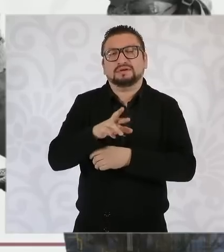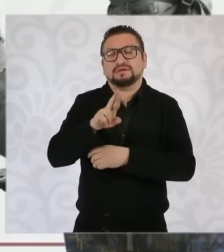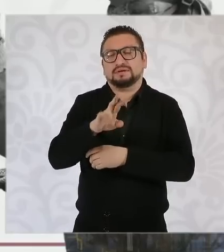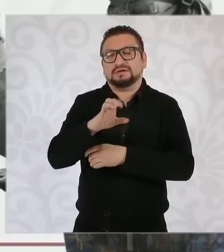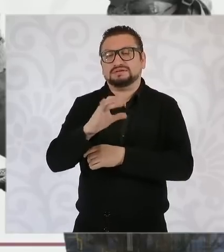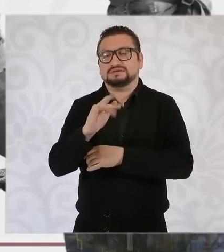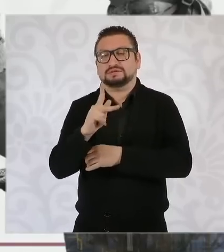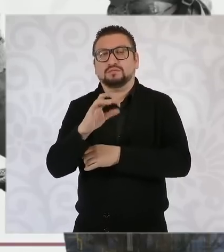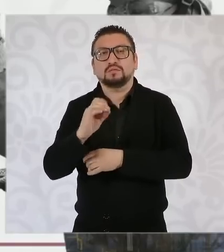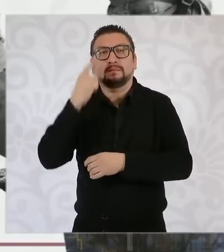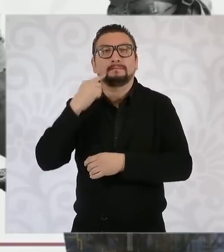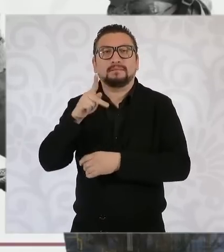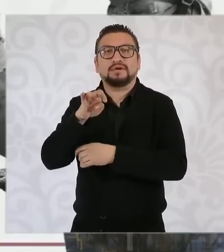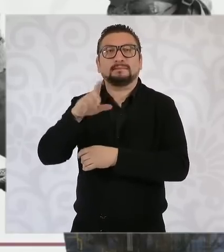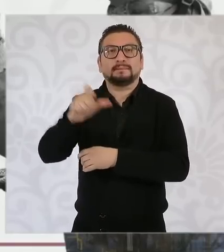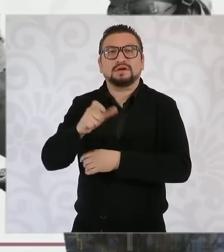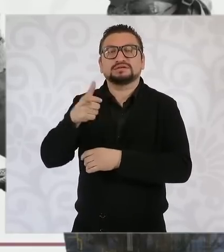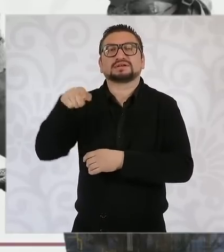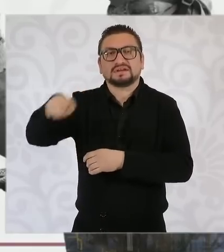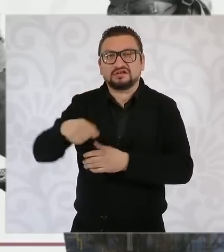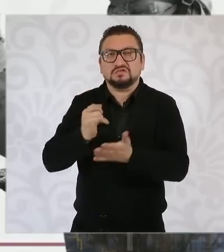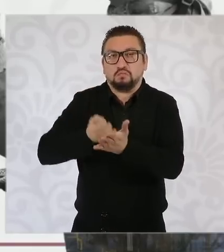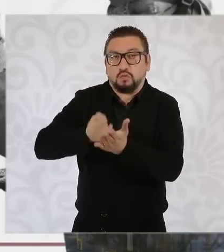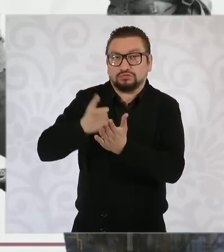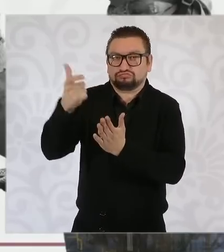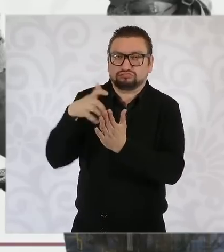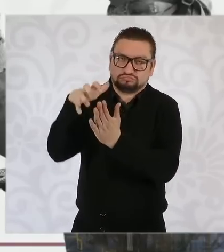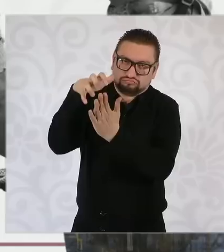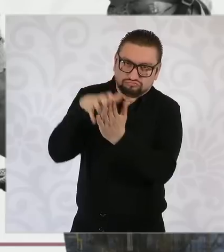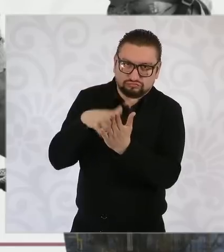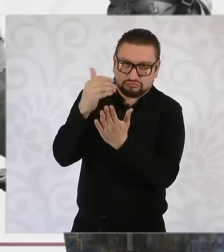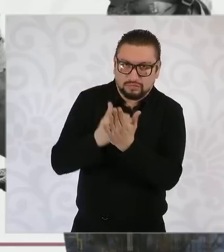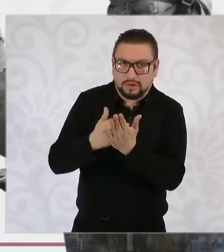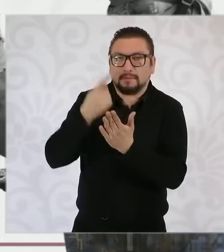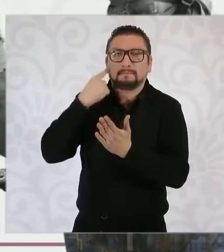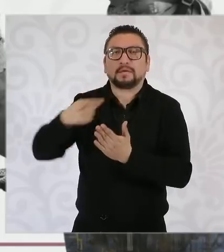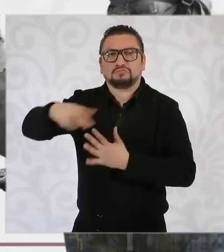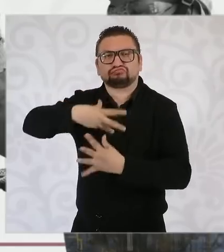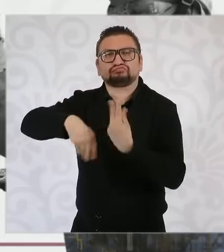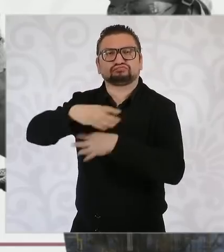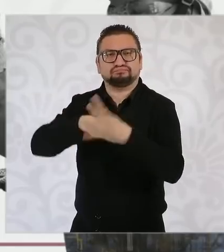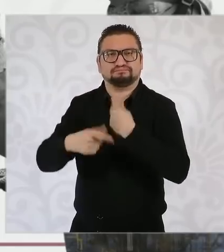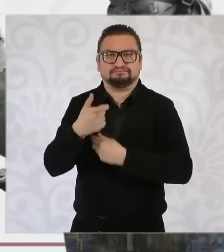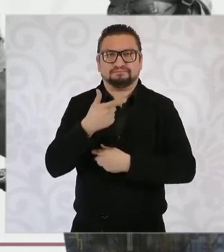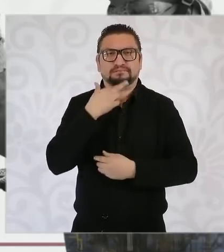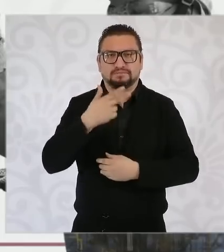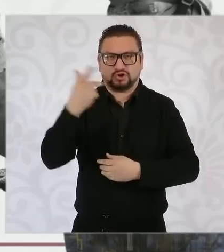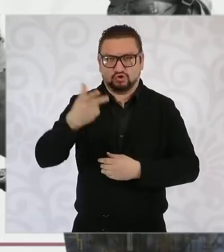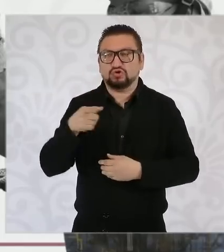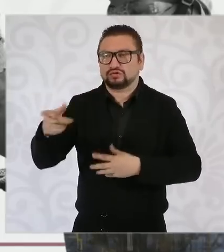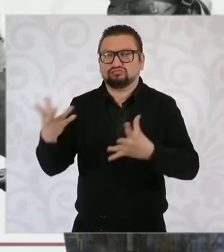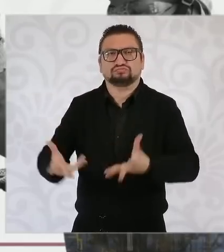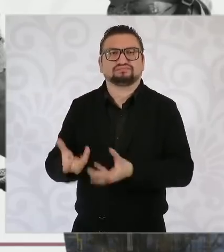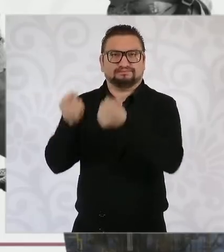con lo que se disminuye su carga fiscal y se eleva su rentabilidad se rescata la industria